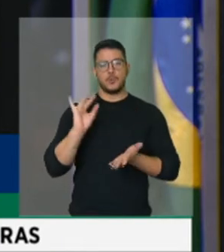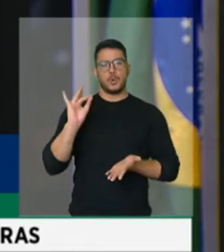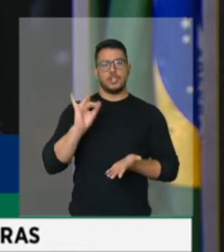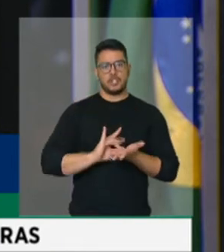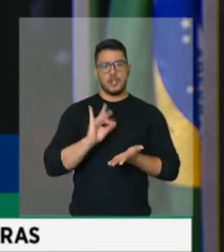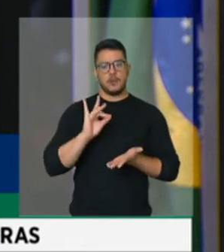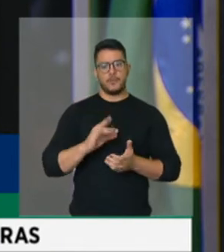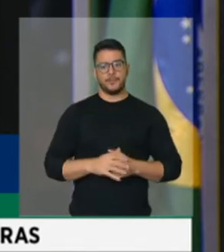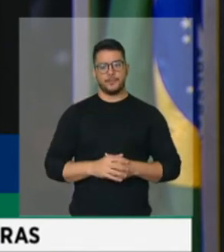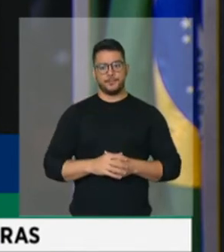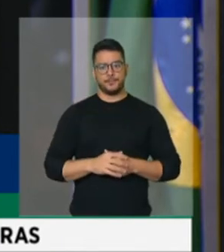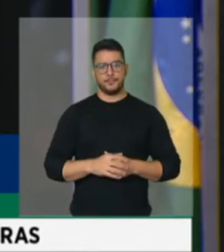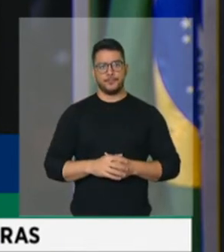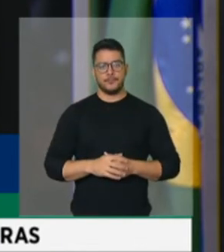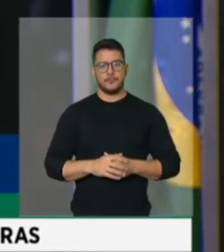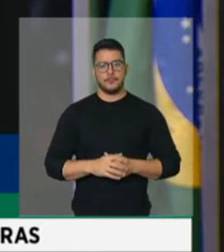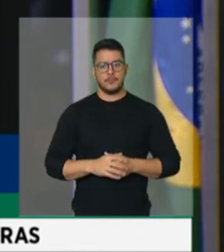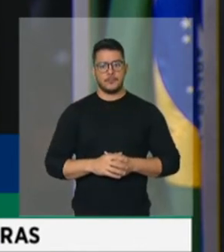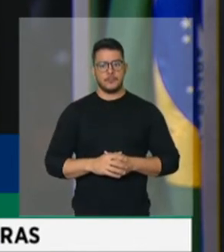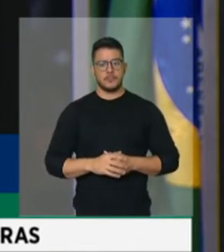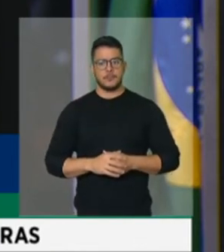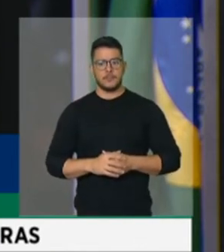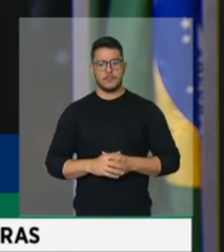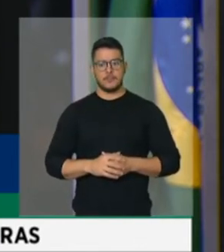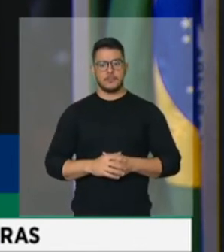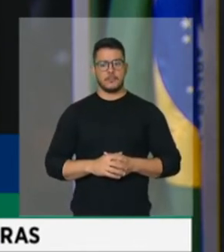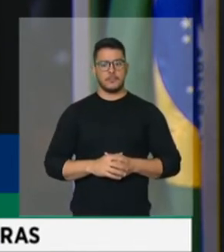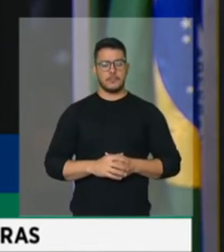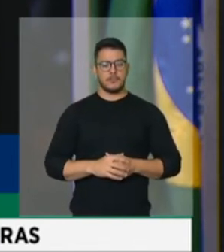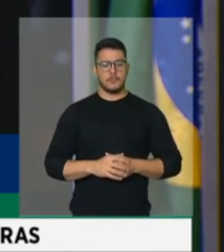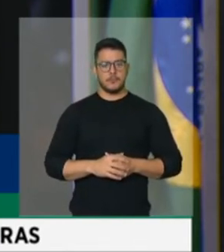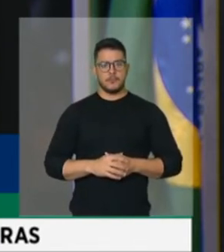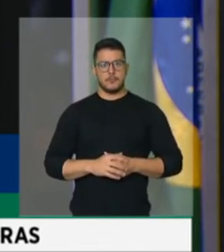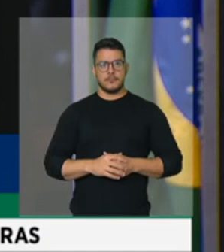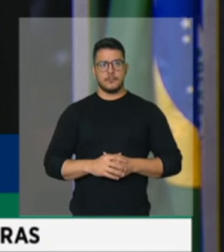ACREDITOU... QUE PODERIAM ATRAPALHAR A EFICIÊNCIA E O SUCESSO DO PROJETO. POR ISSO, INCLUSIVE, A NOSSA...